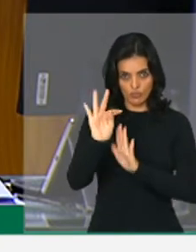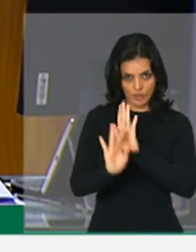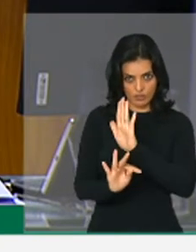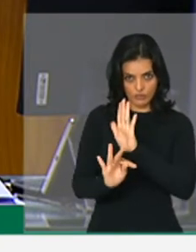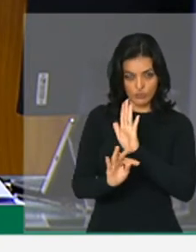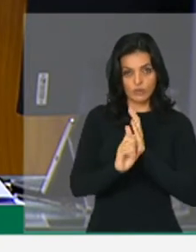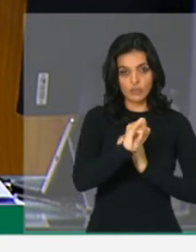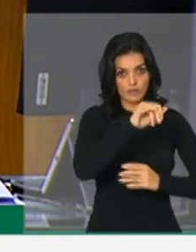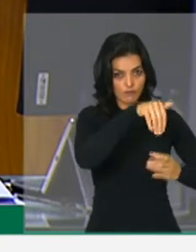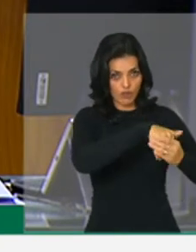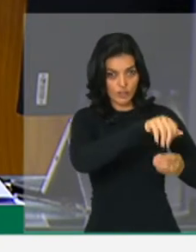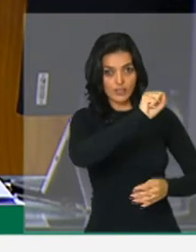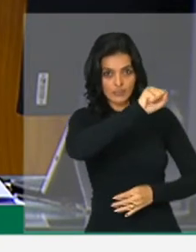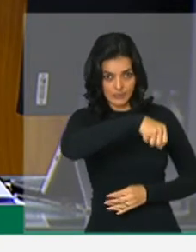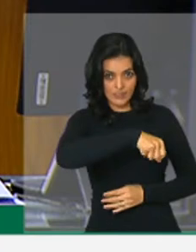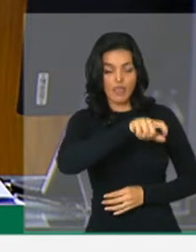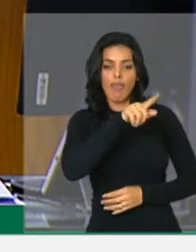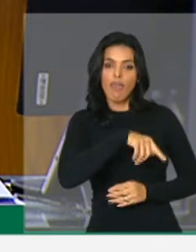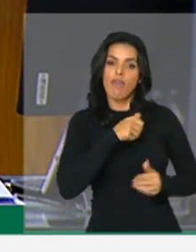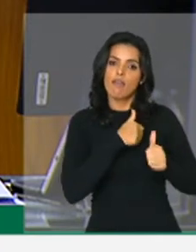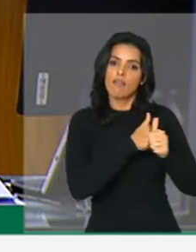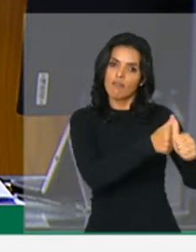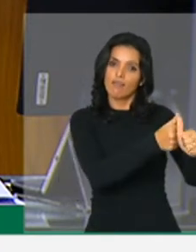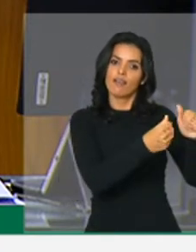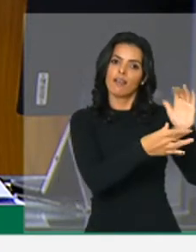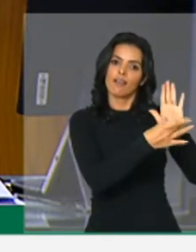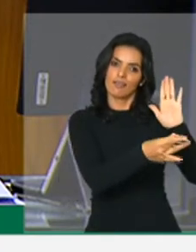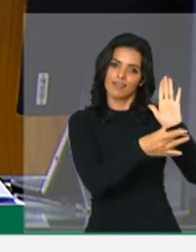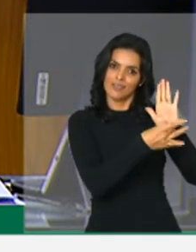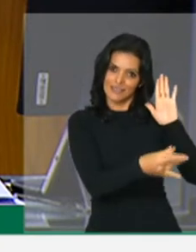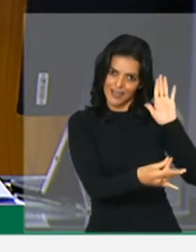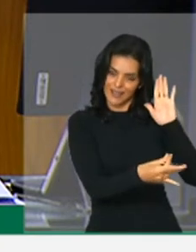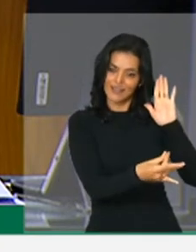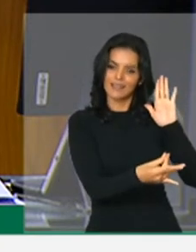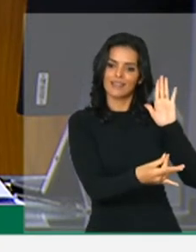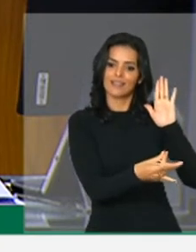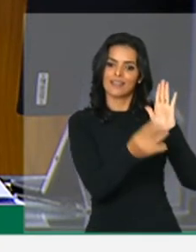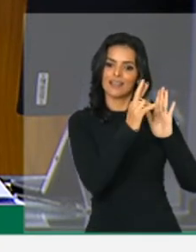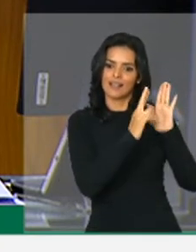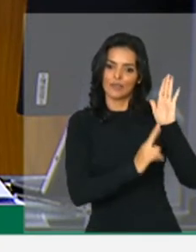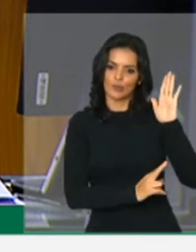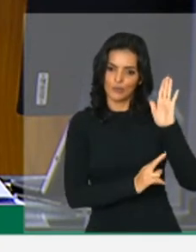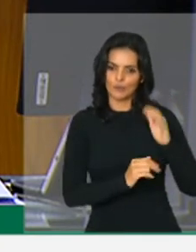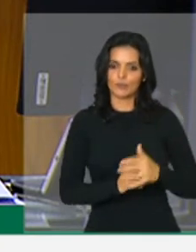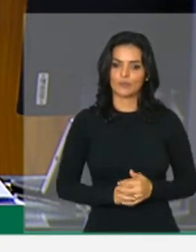APROVADO... COMO SUBSTITUTIVO. -- [DEPUTADO]: NÃO. [DEPUTADO]: O PDT, PRESIDENTE... [DEPUTADO]: NOSSO POSICIONAMENTO, PRESIDENTE, DO